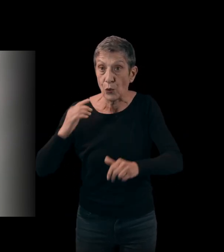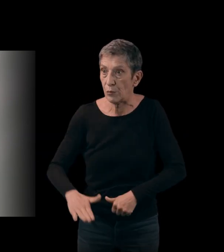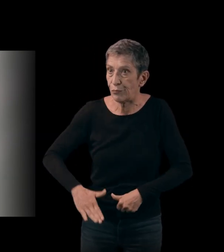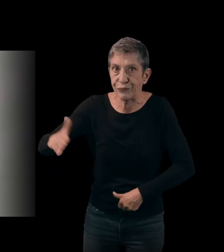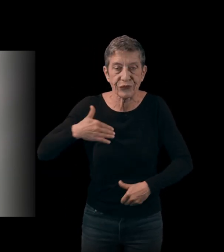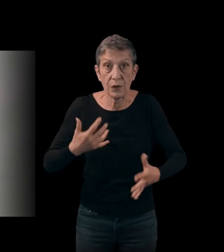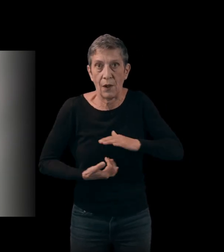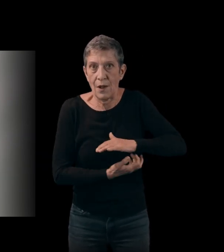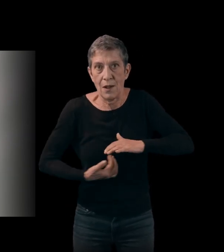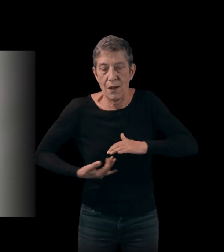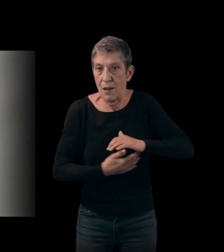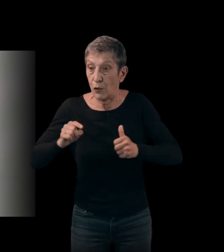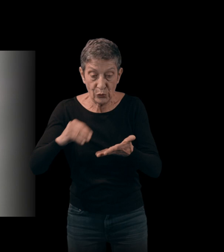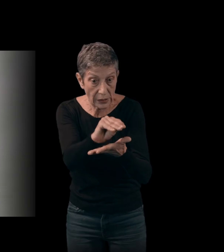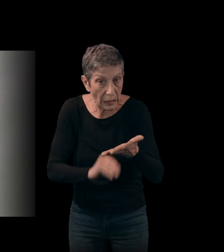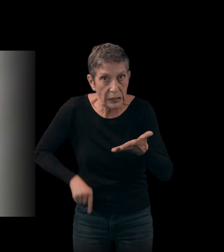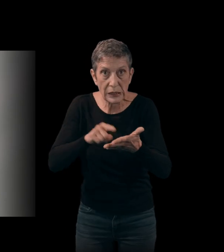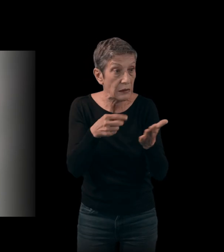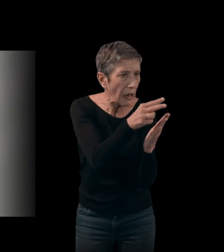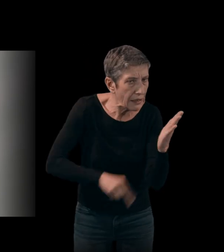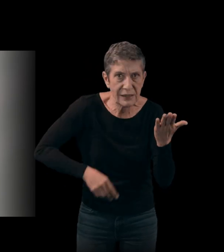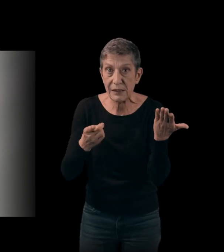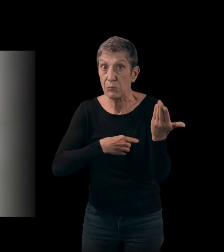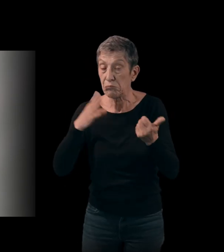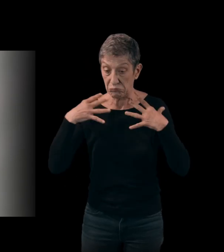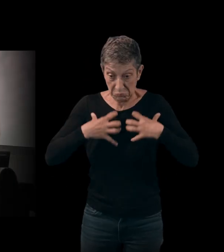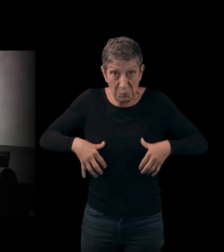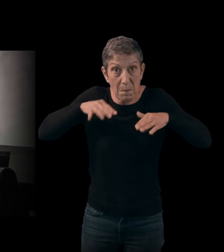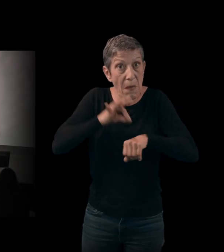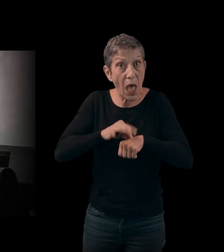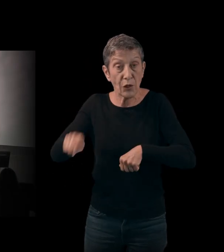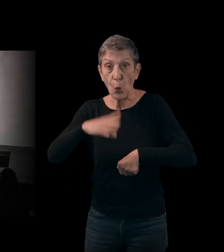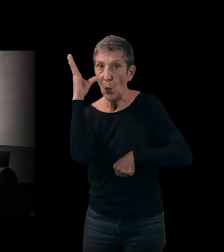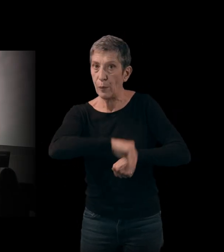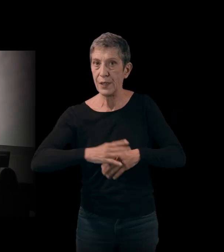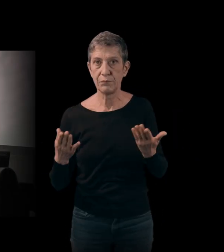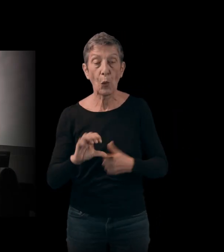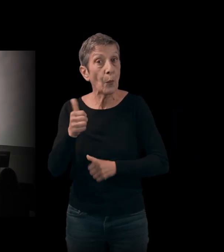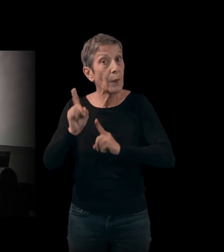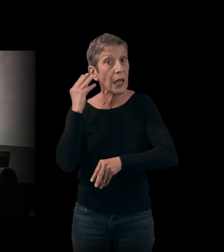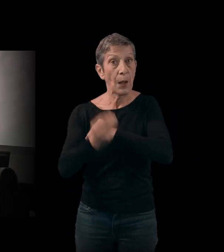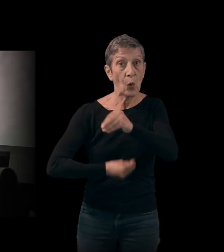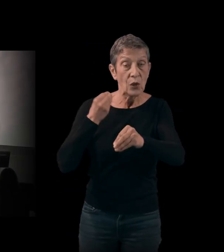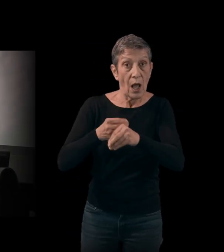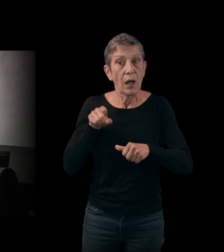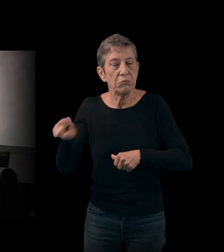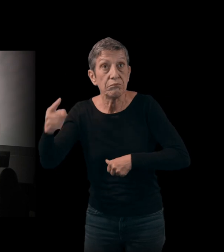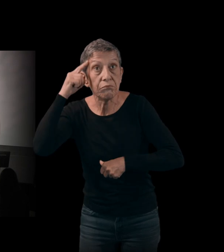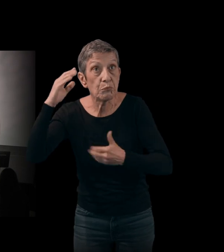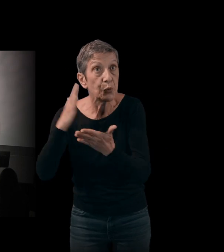Le gamin noircissait du papier, lisait des imprimés, oubliait la maladie. À l’orée de la Première Guerre mondiale, la poésie pouvait encore s’apparenter à un destin.